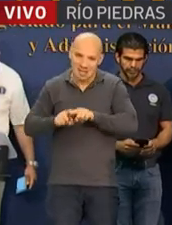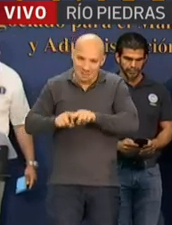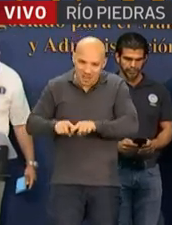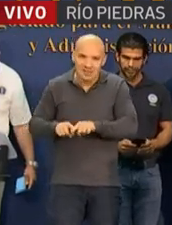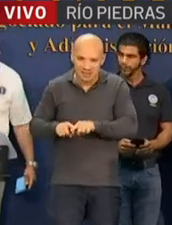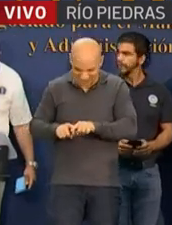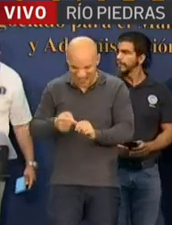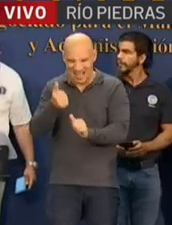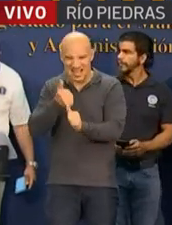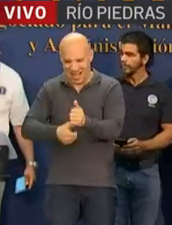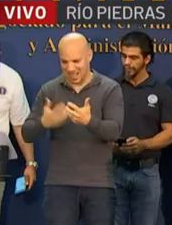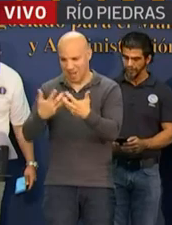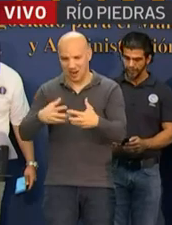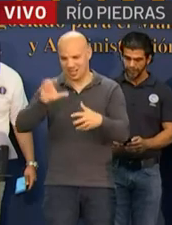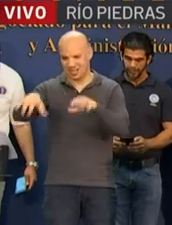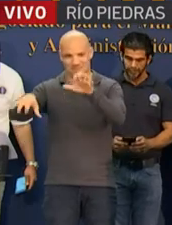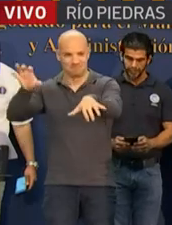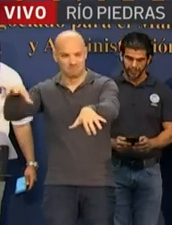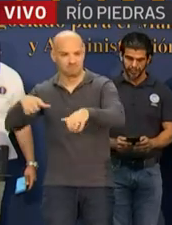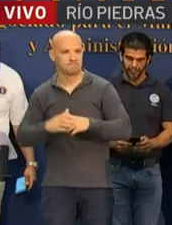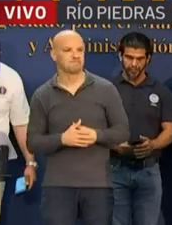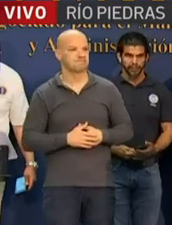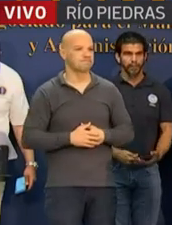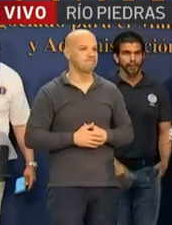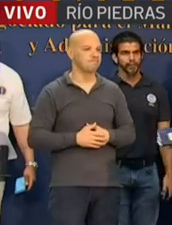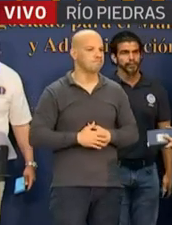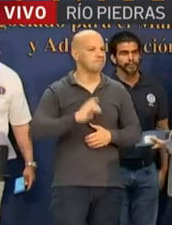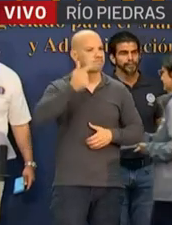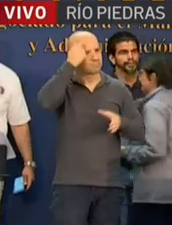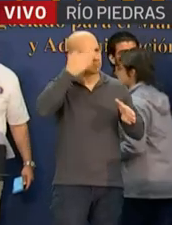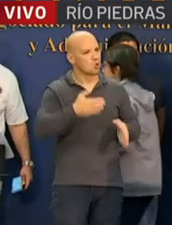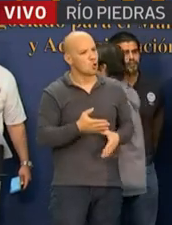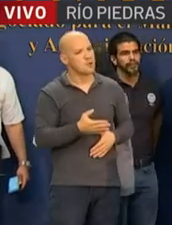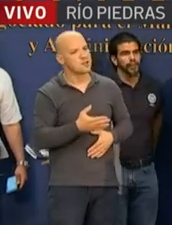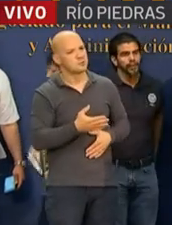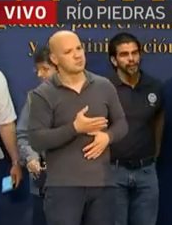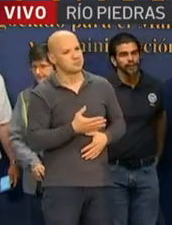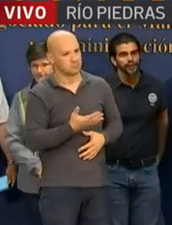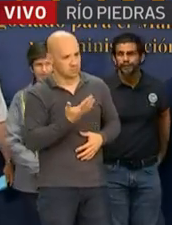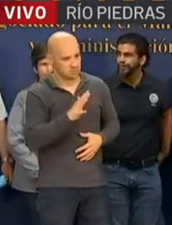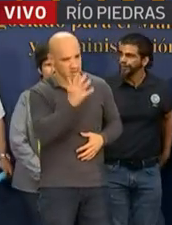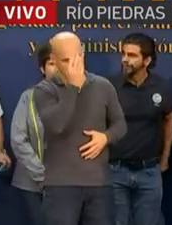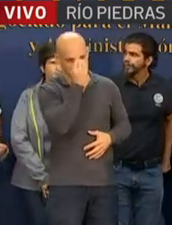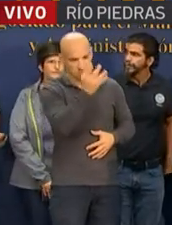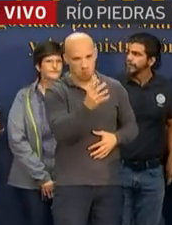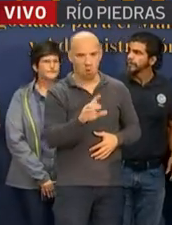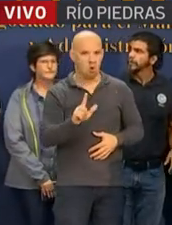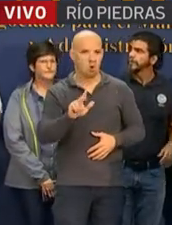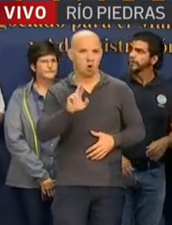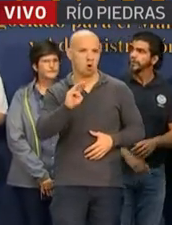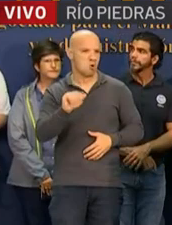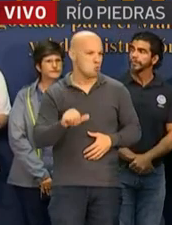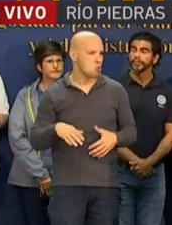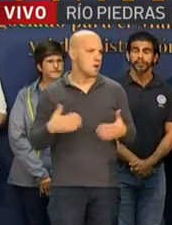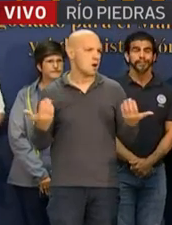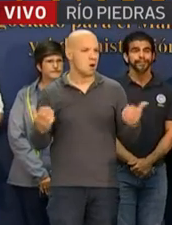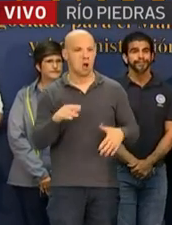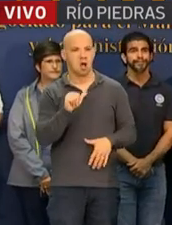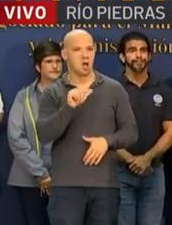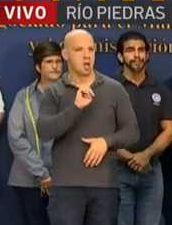MIENTRAS OPERAMOS EN LA